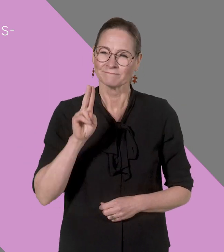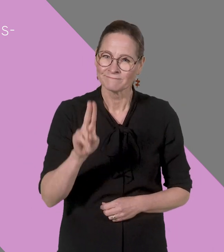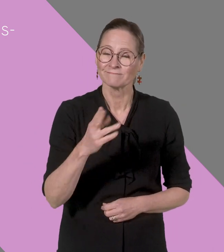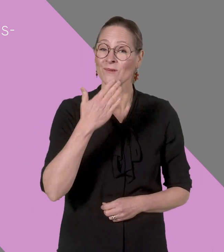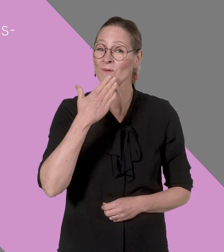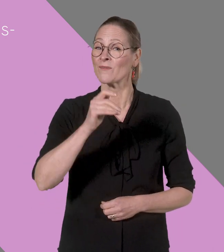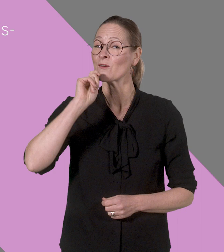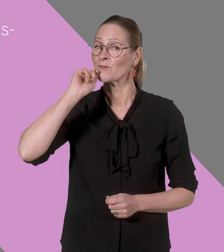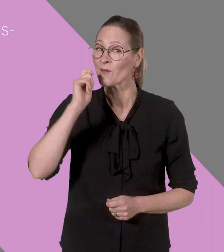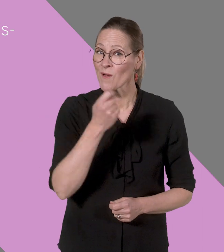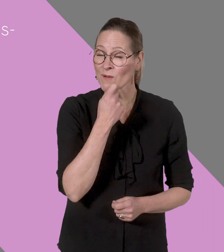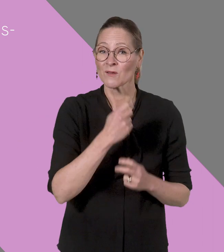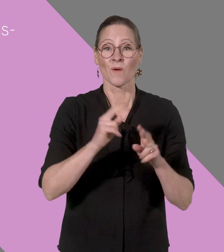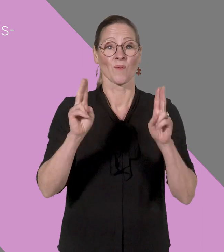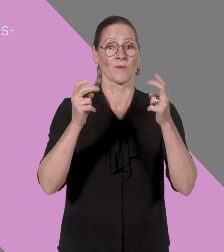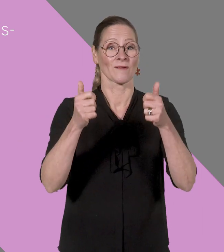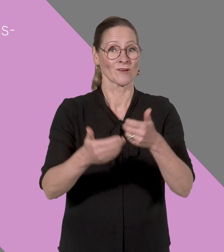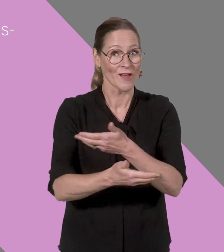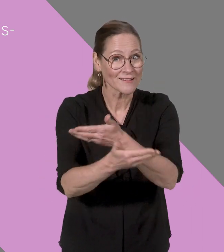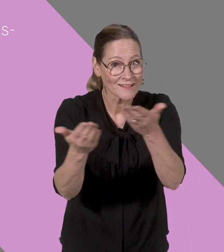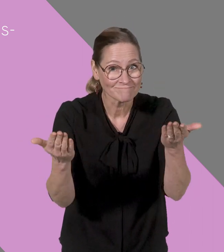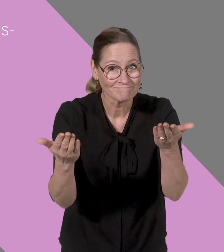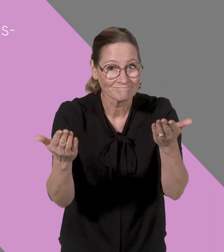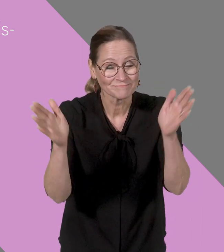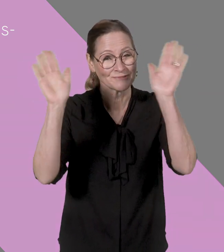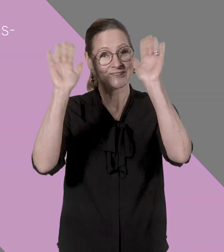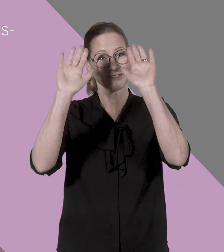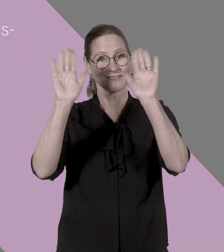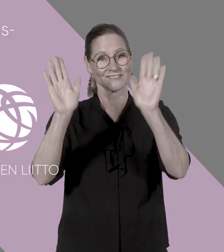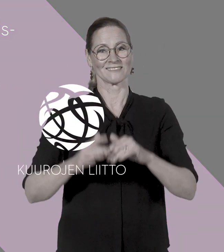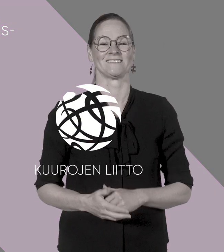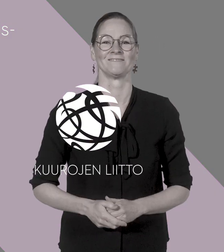Oikein hyvää joulua ja uutta vuotta, moi moi!